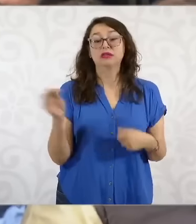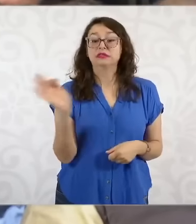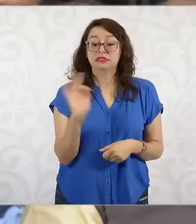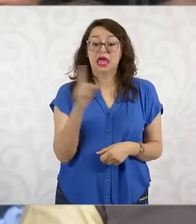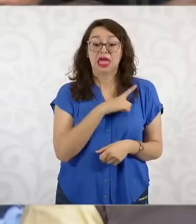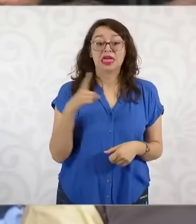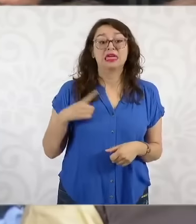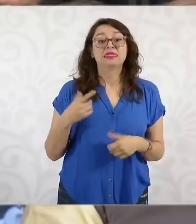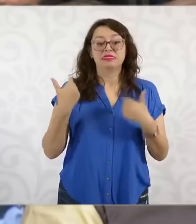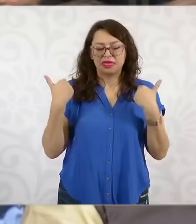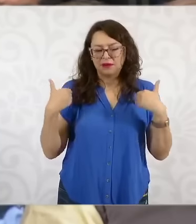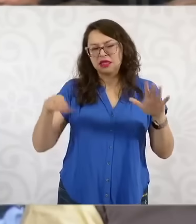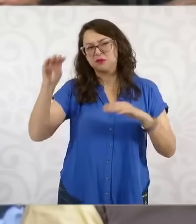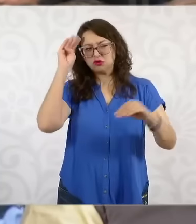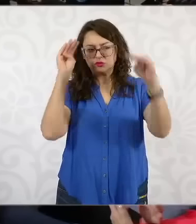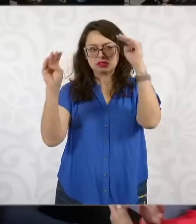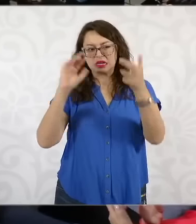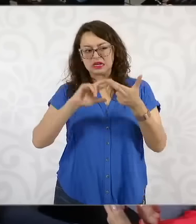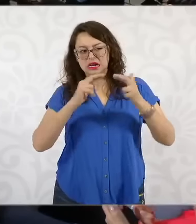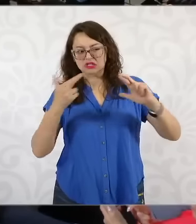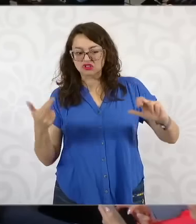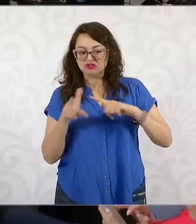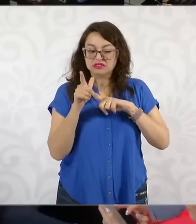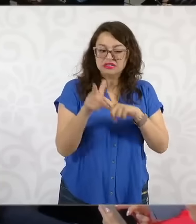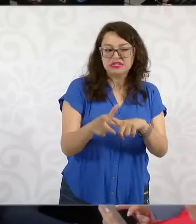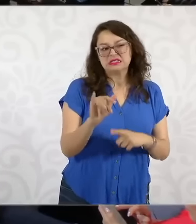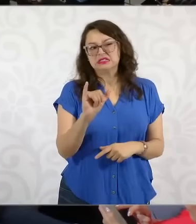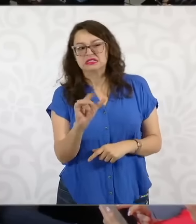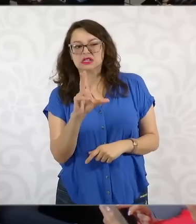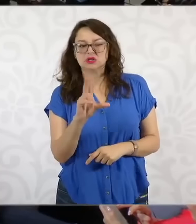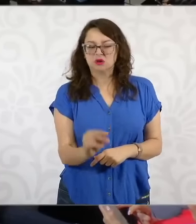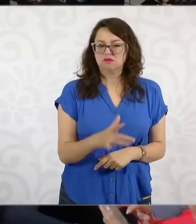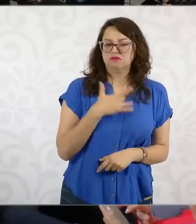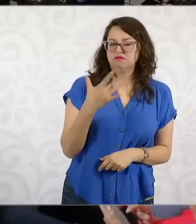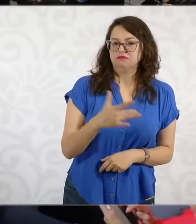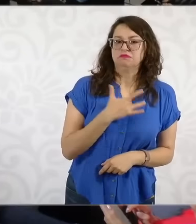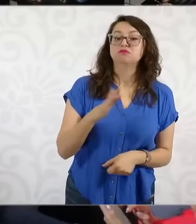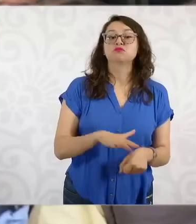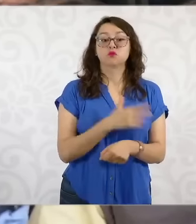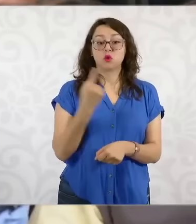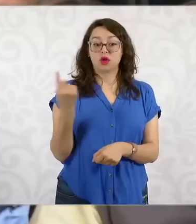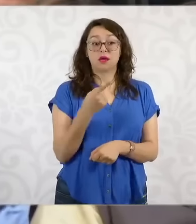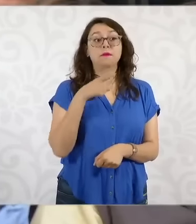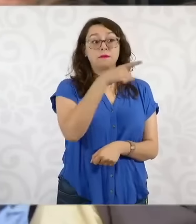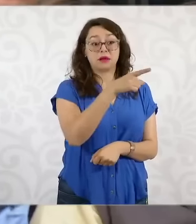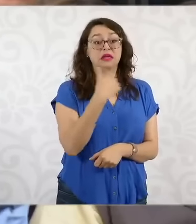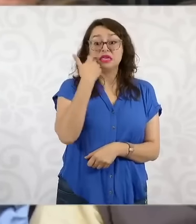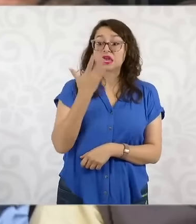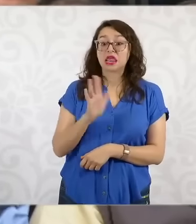esa relación con el gobierno estadounidense, pues porque busca agarrar como piñata a nuestro país